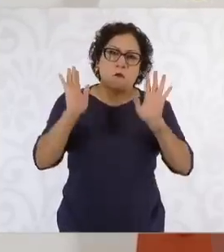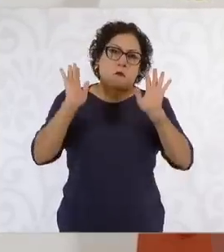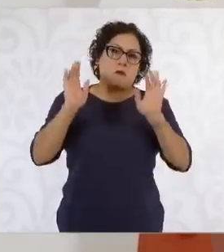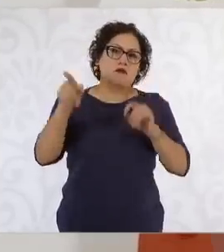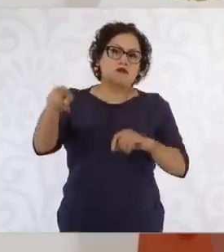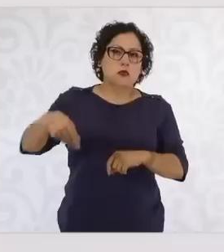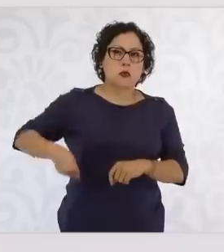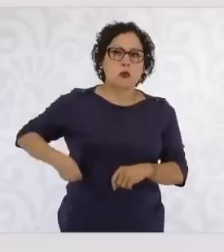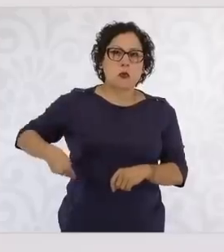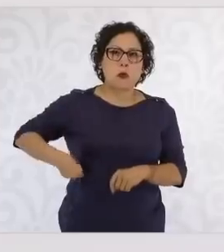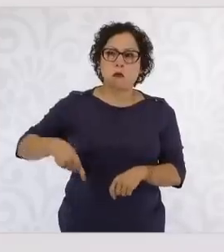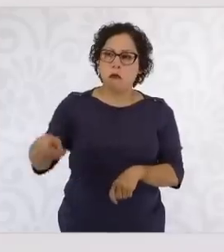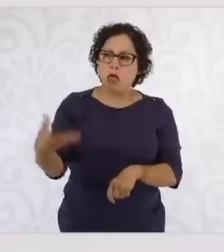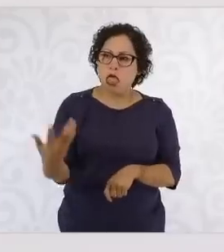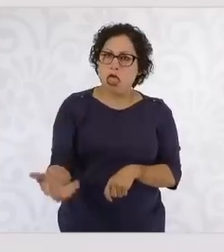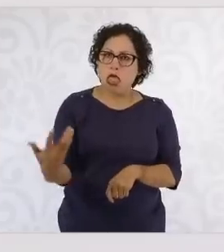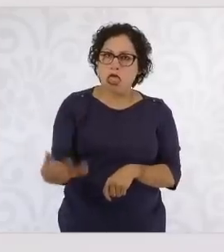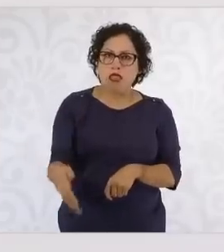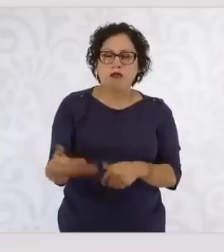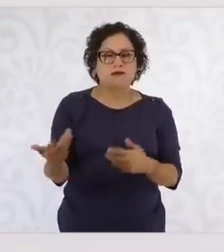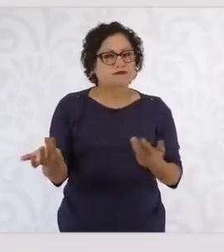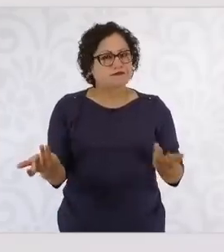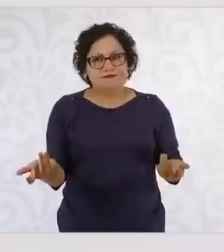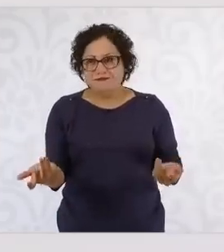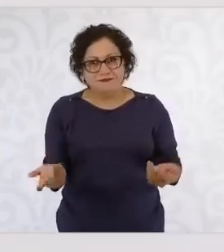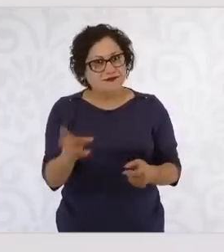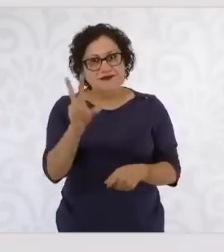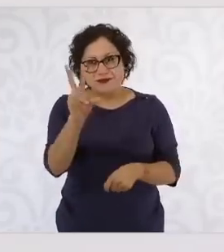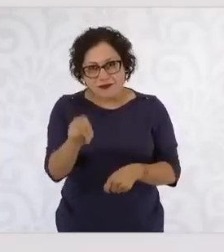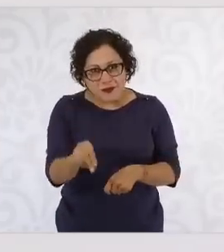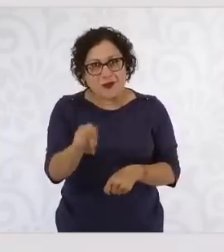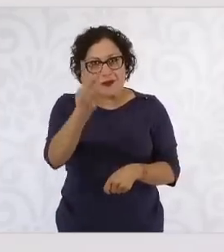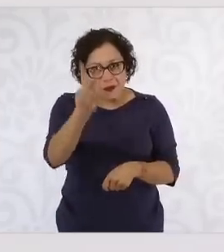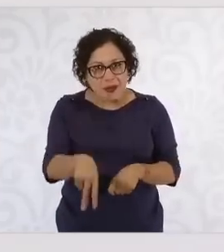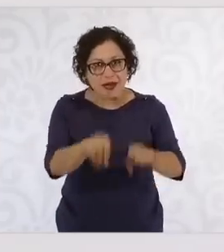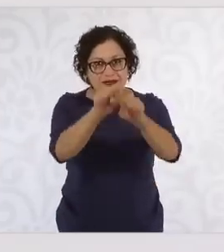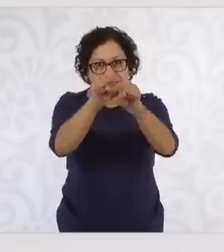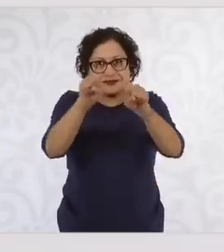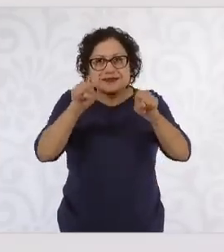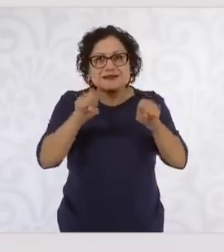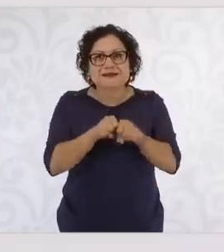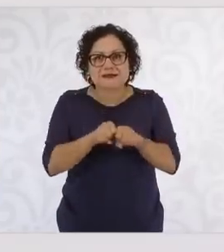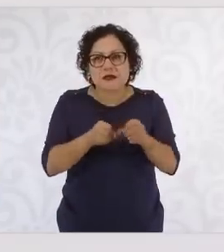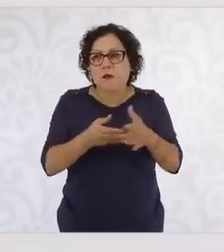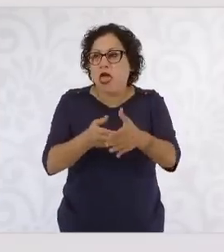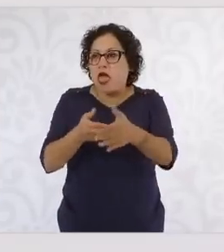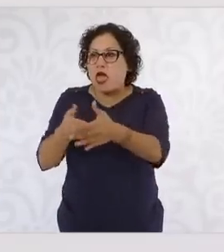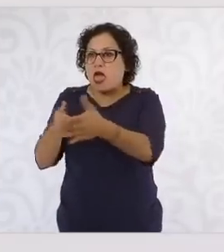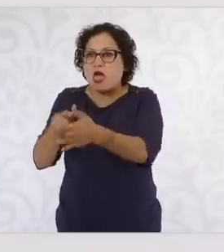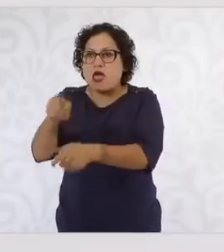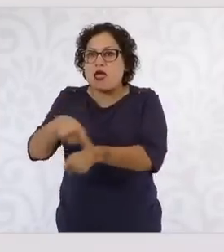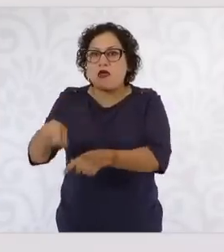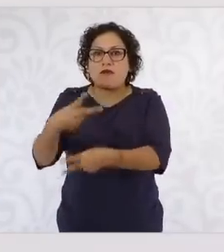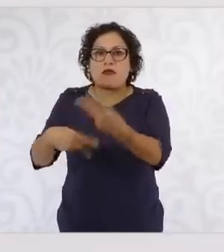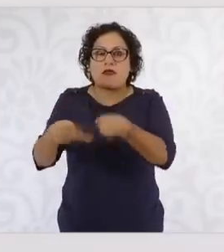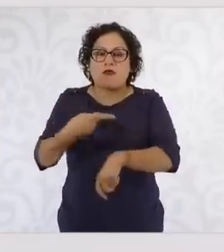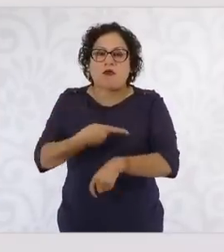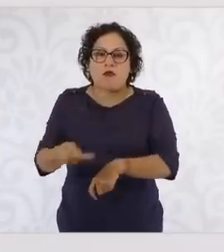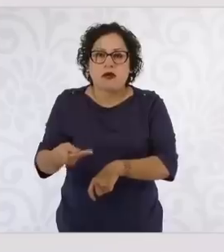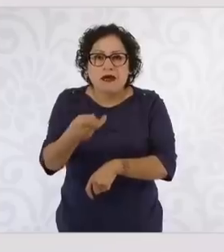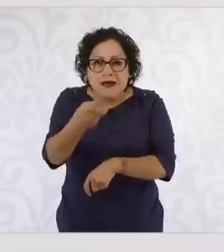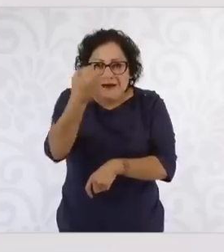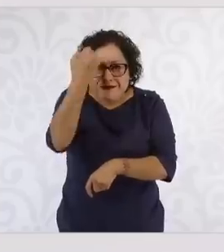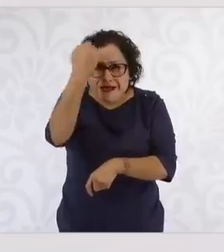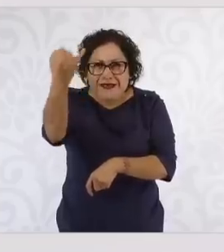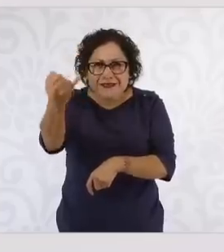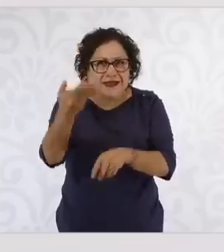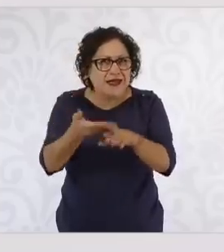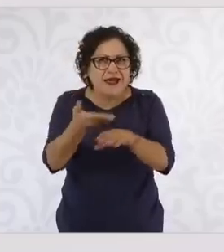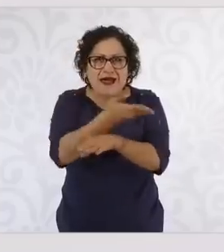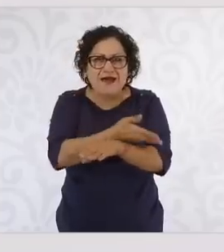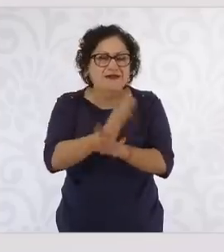empobreció a muchísimas familias mexicanas quedó en el pasado entonces hoy se construye a partir